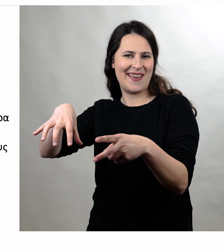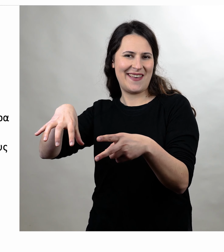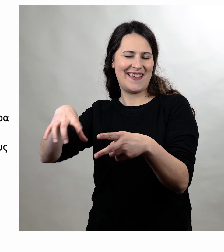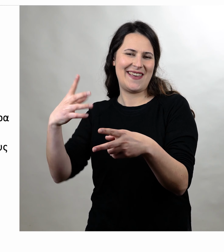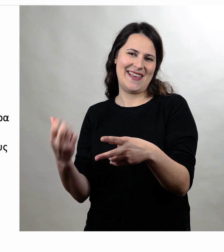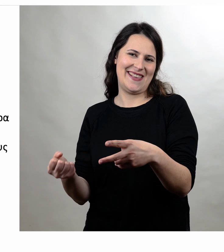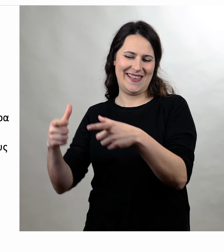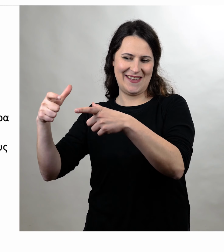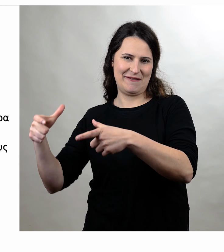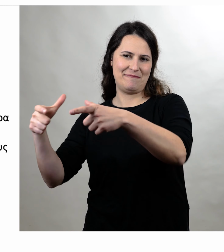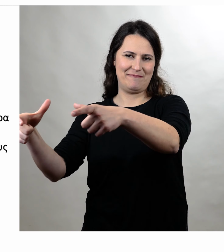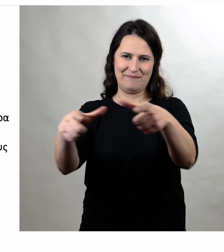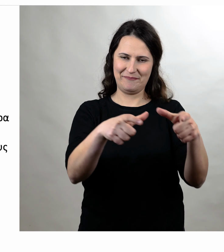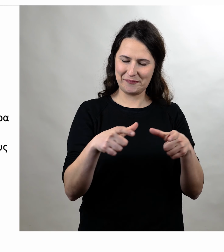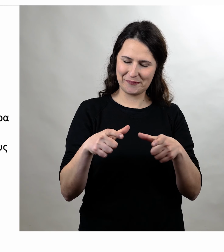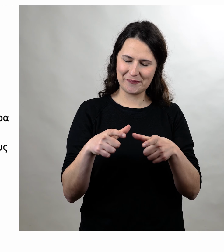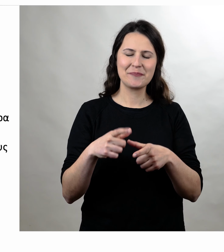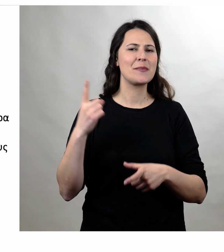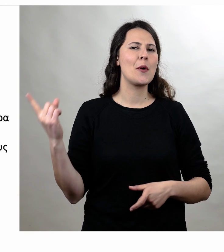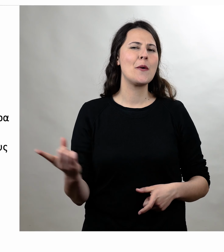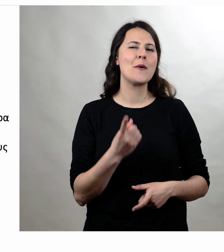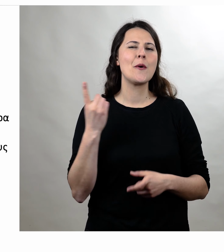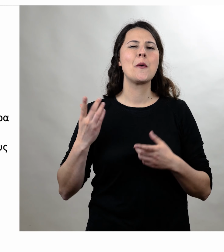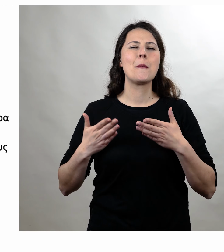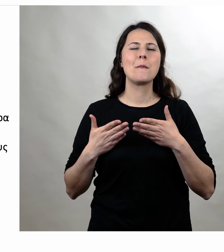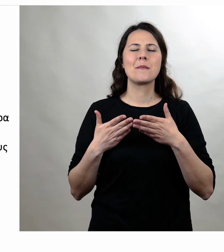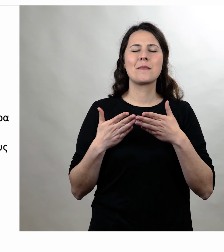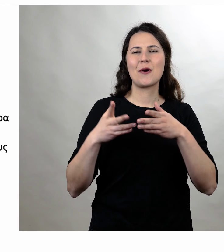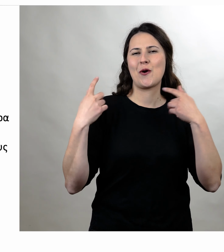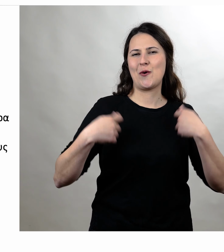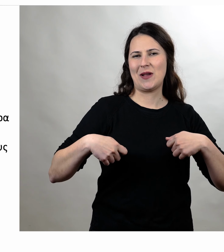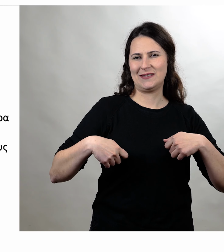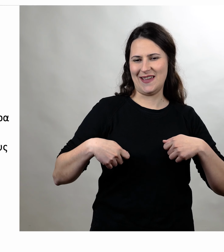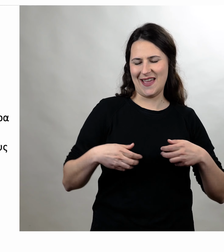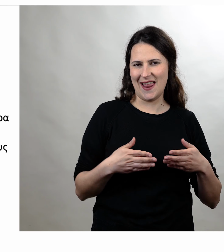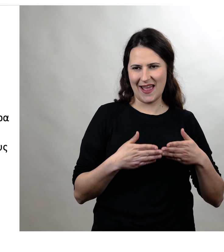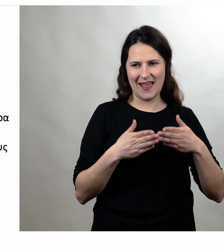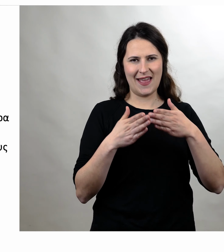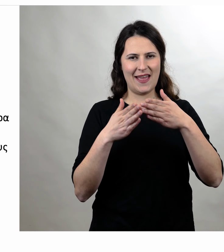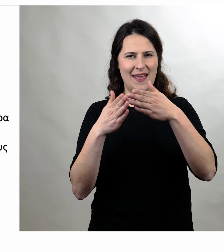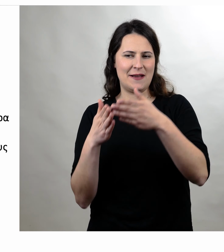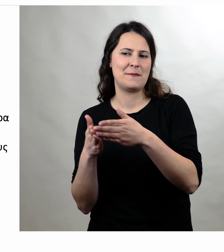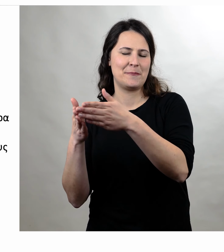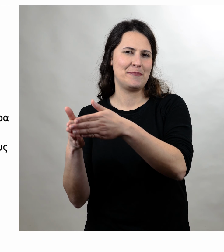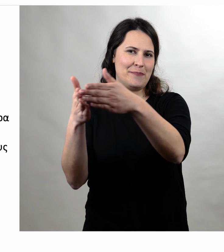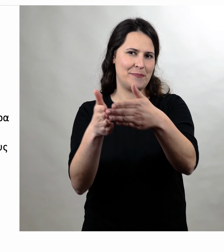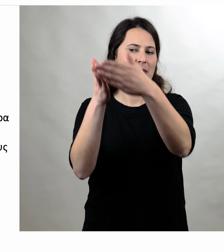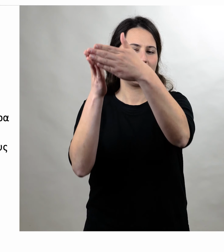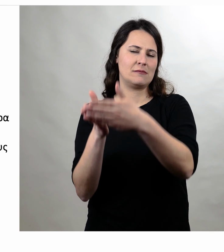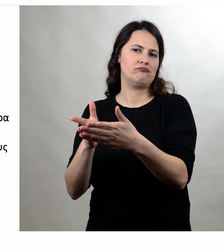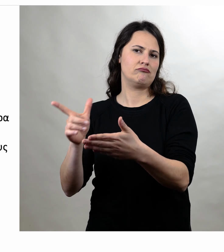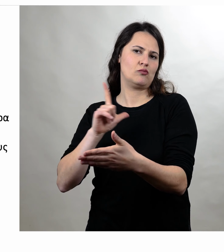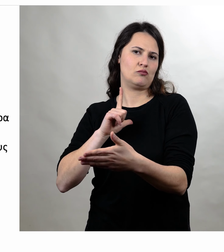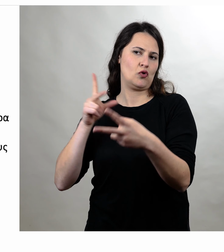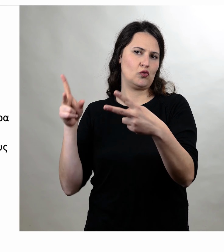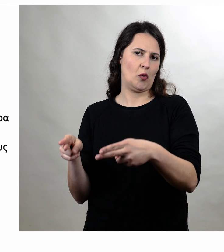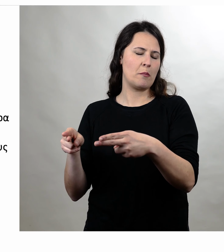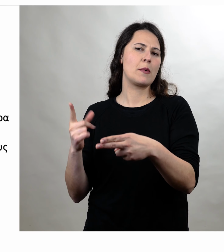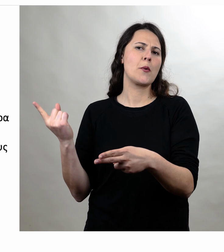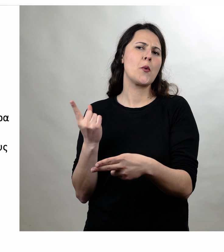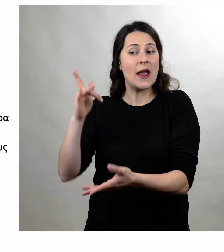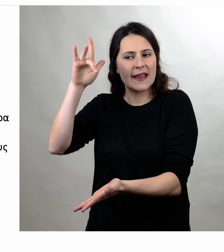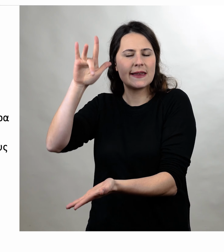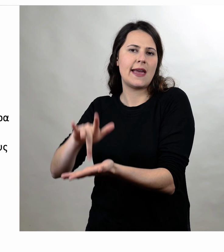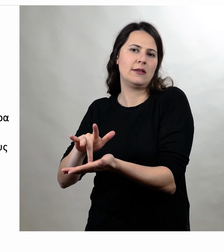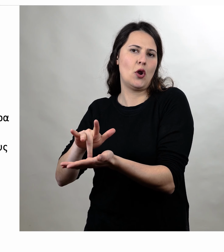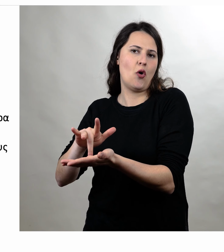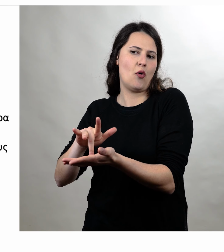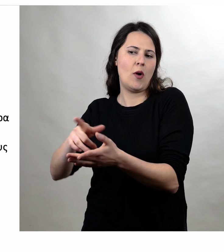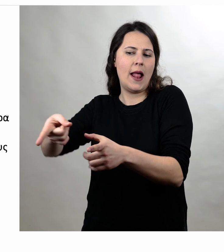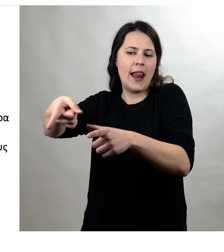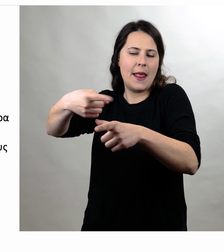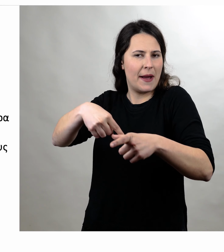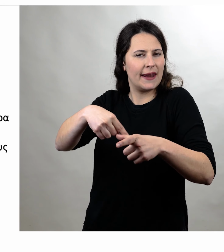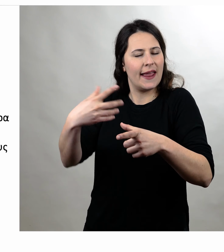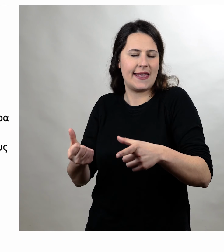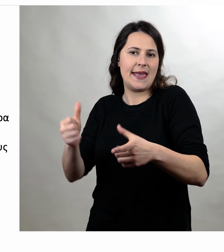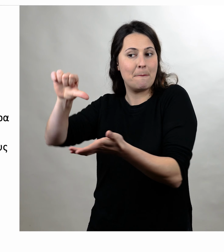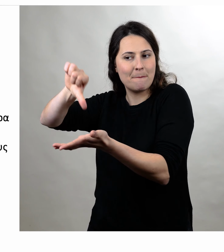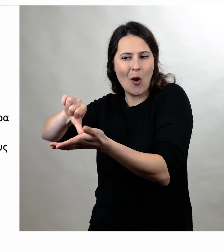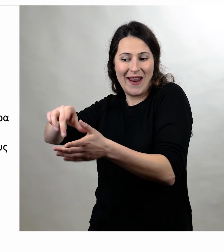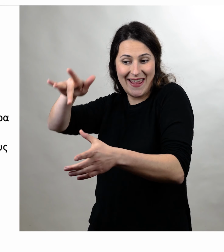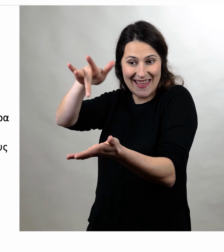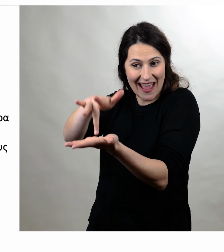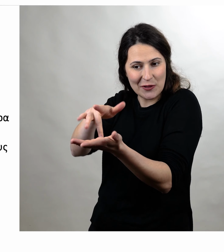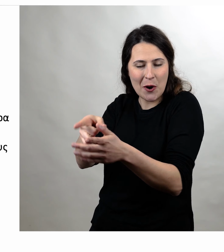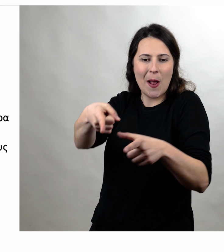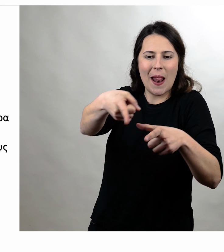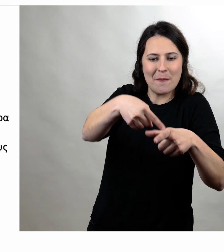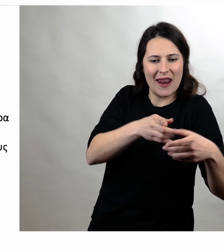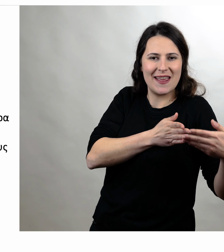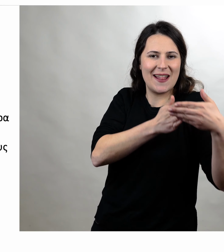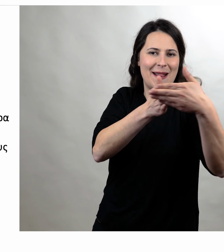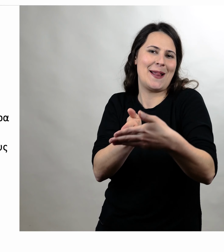Τα πλοία που πραγματοποιούν κρουαζιέρες σε ποτάμια, δένουν συχνά σε λιμάνια που βρίσκονται στο κέντρο των πόλεων και των κωμοπόλεων.